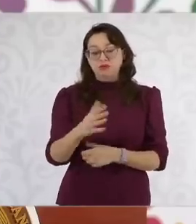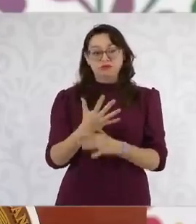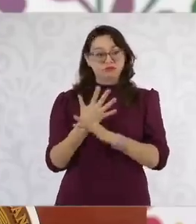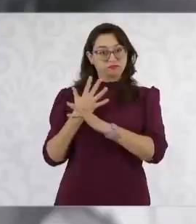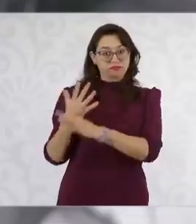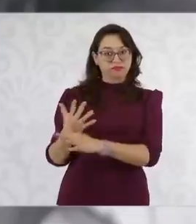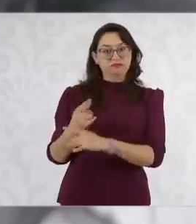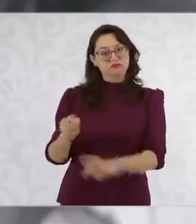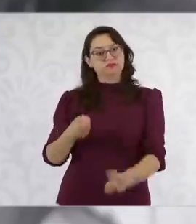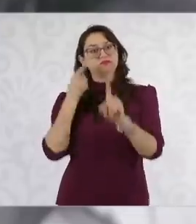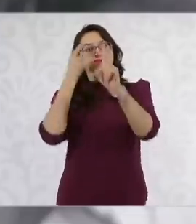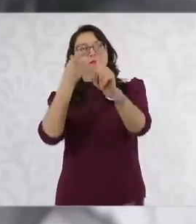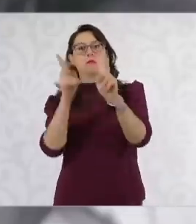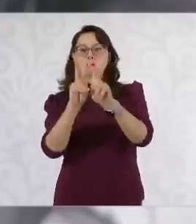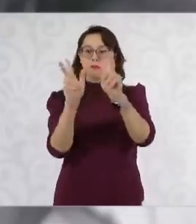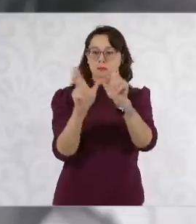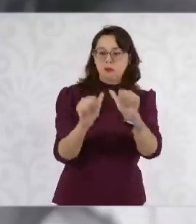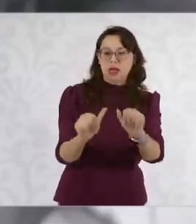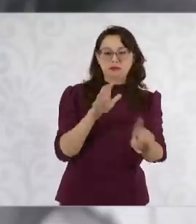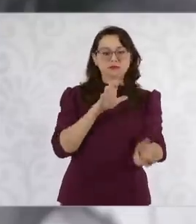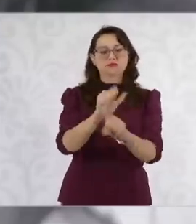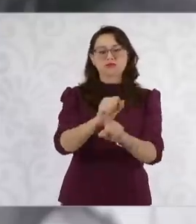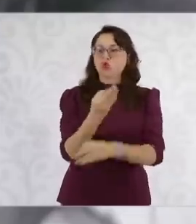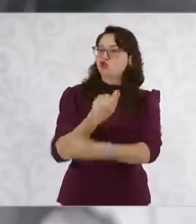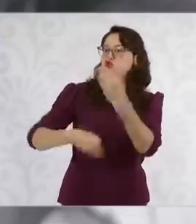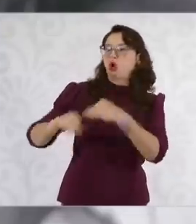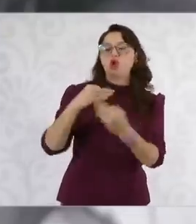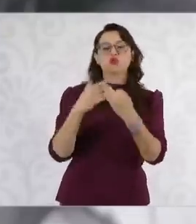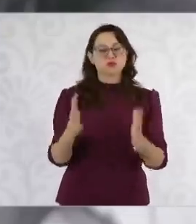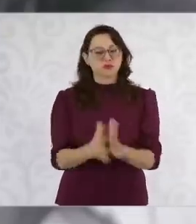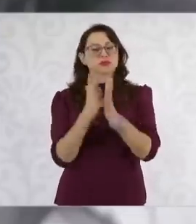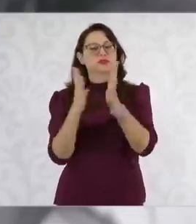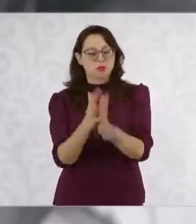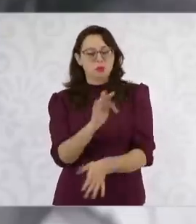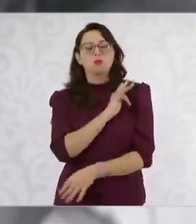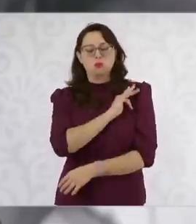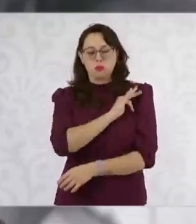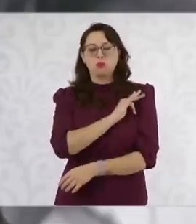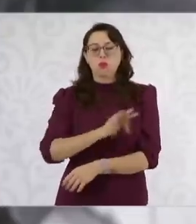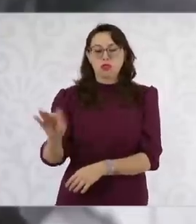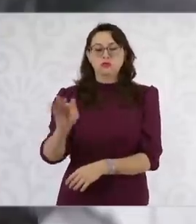participación de todas y todos lo haremos posible en el futuro que nuestra nación merece Muchas